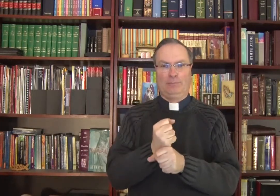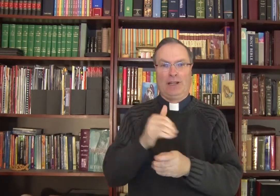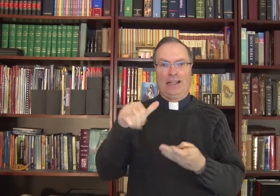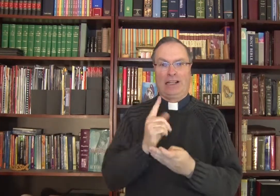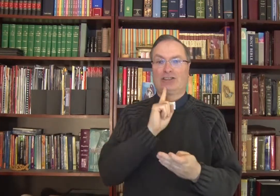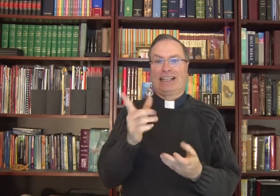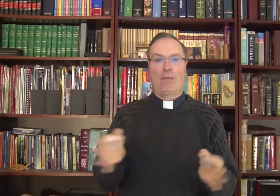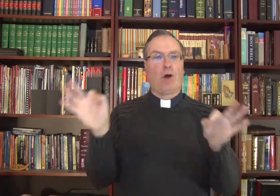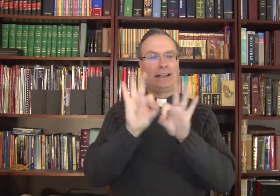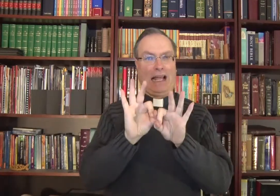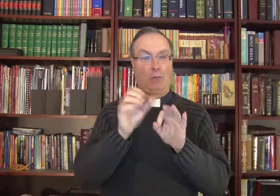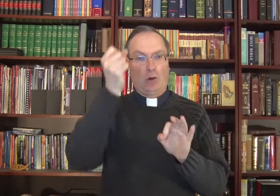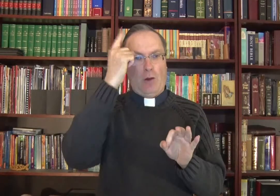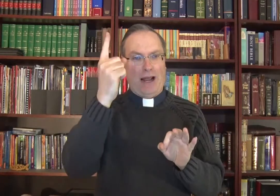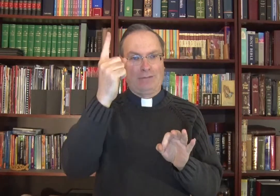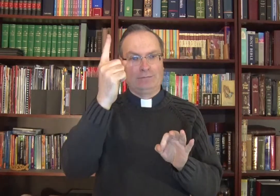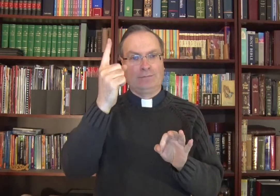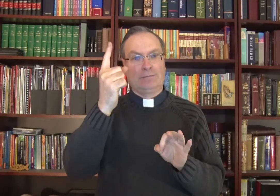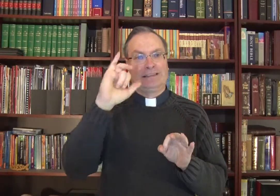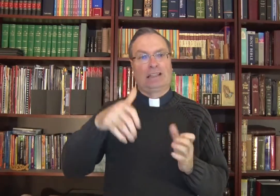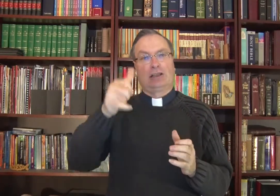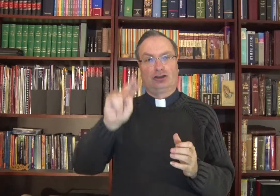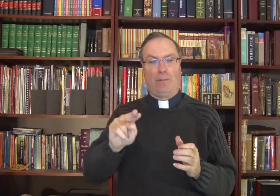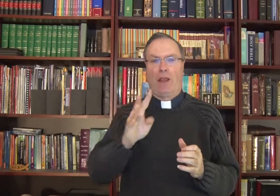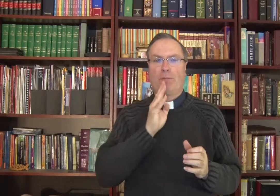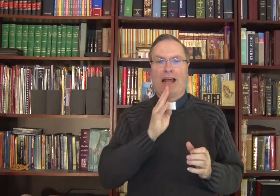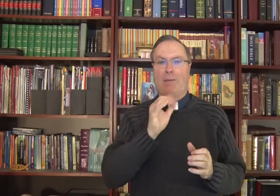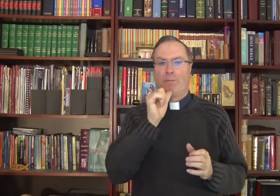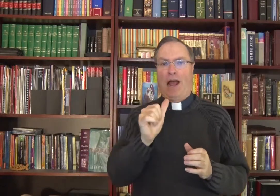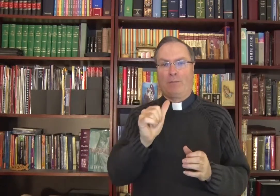car ce qui est important de comprendre c’est que Jean ne parlait pas